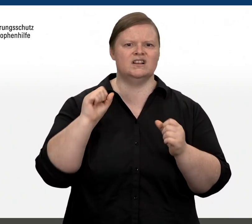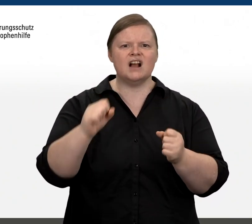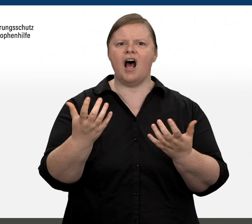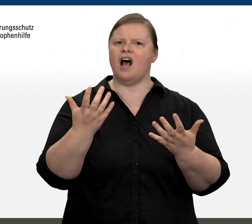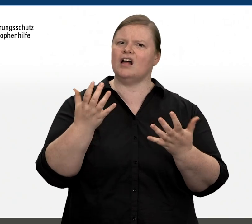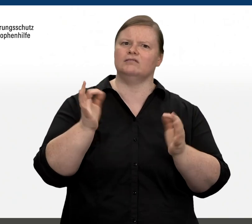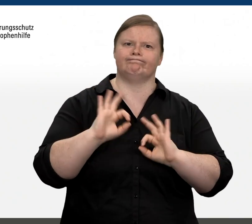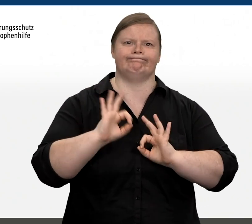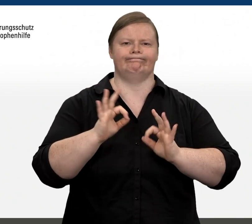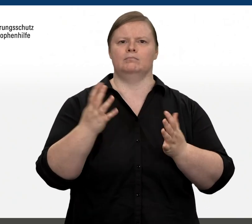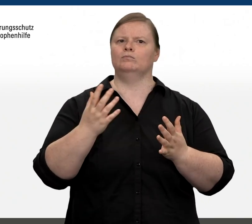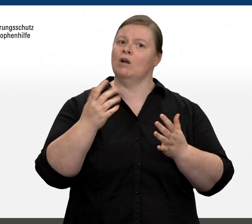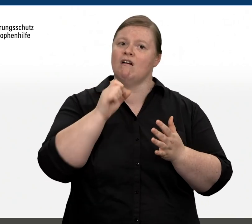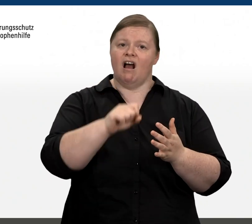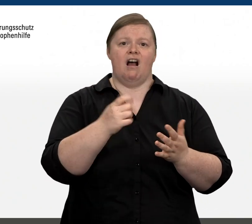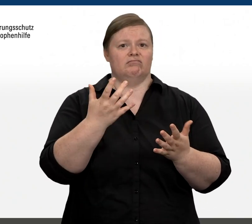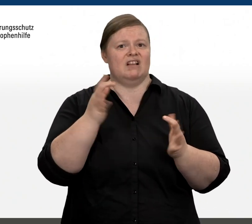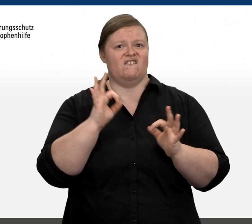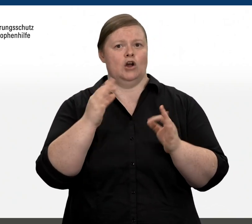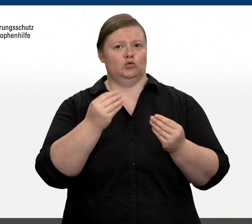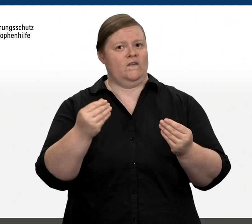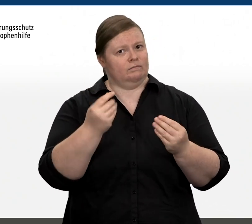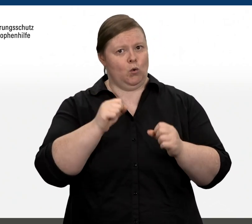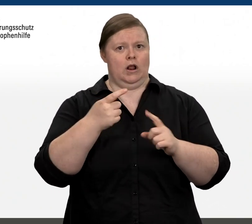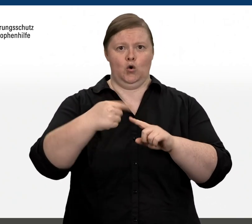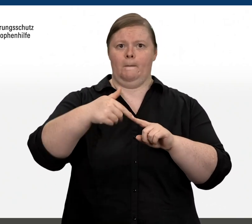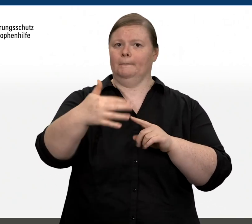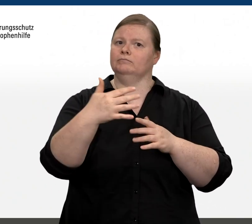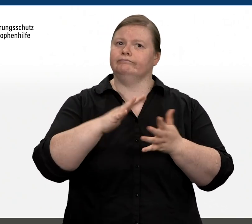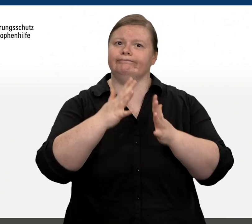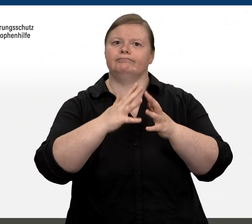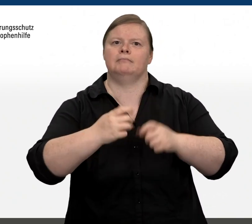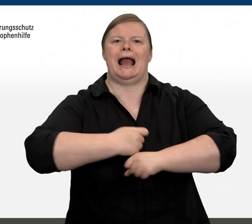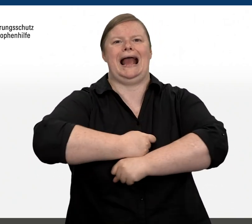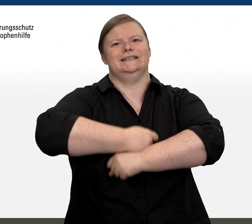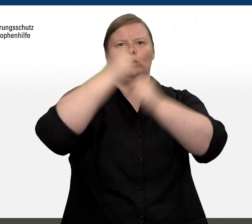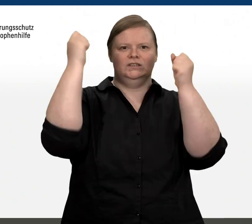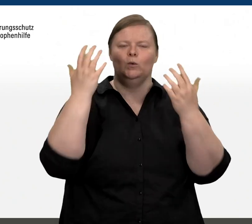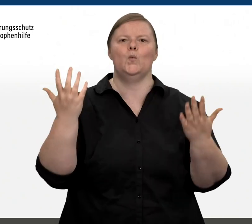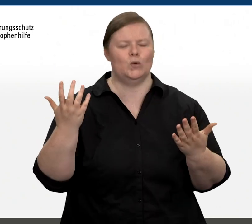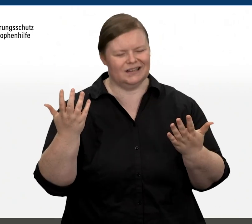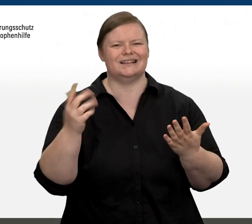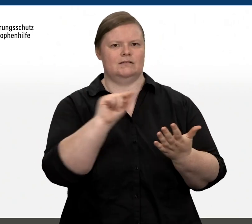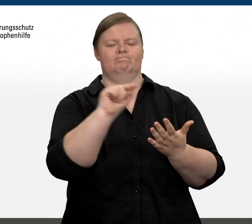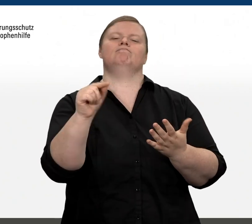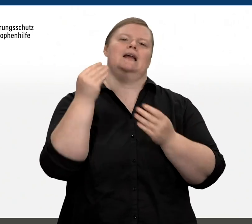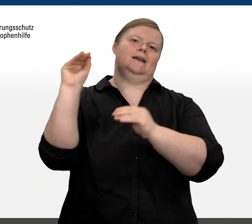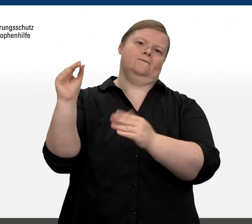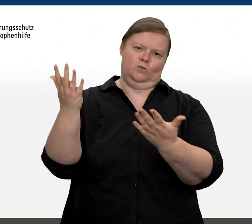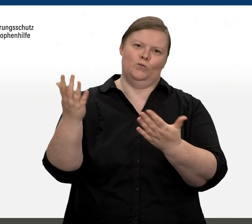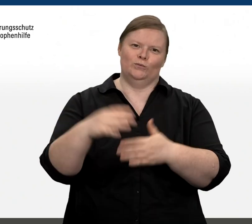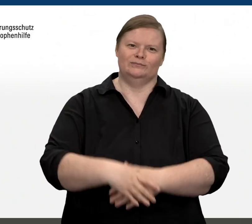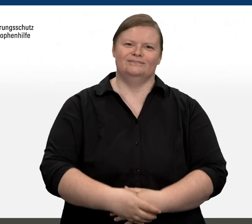die zu Explosionen führen können.